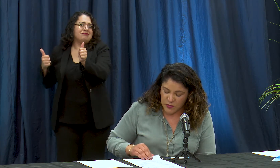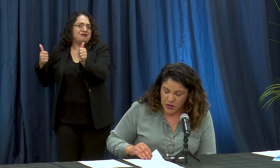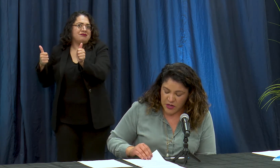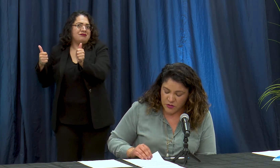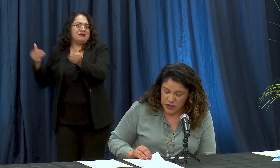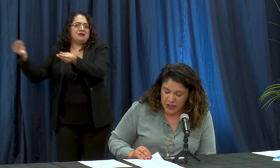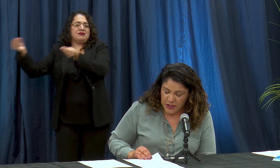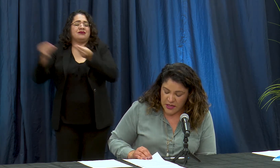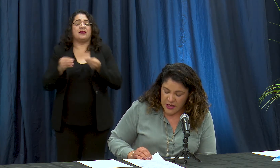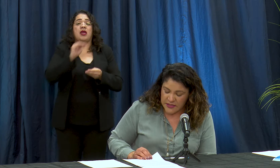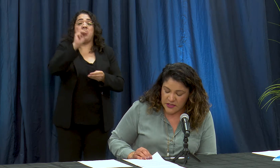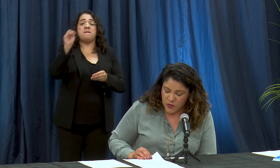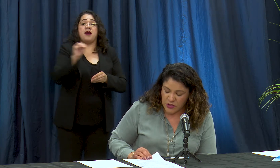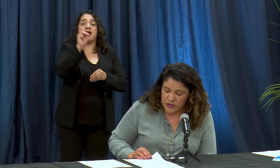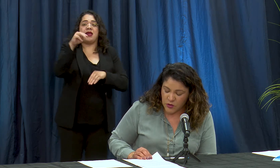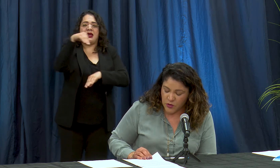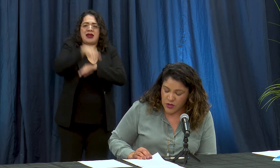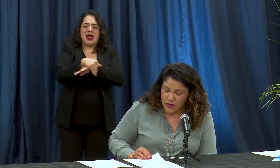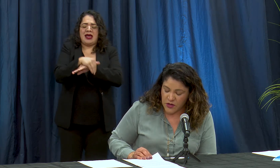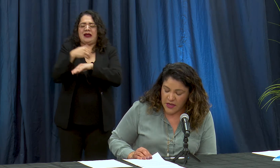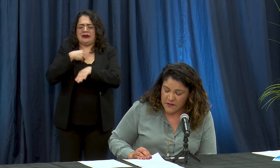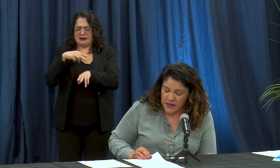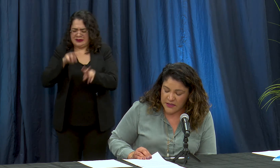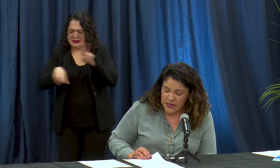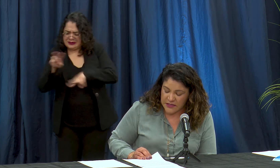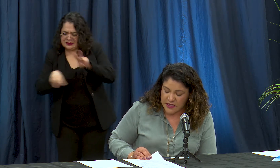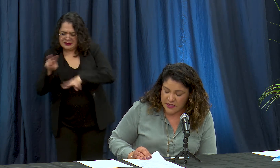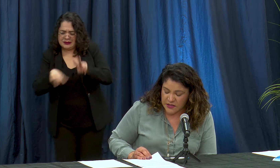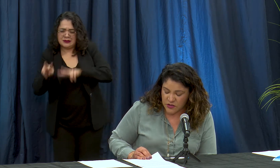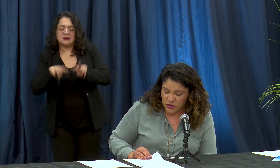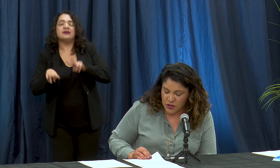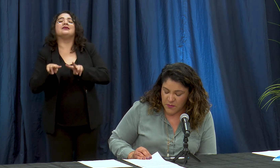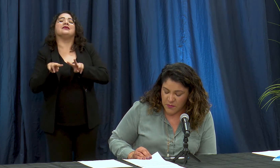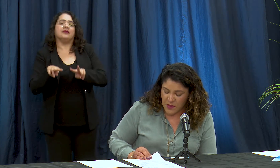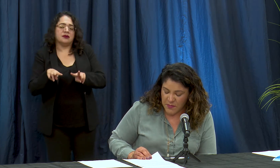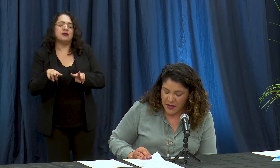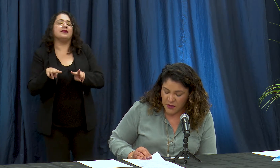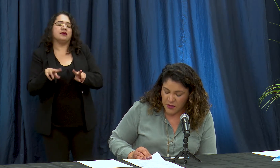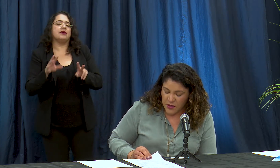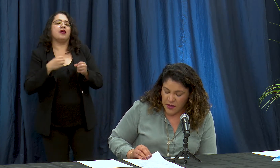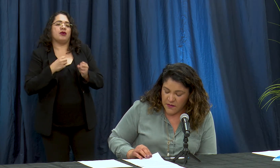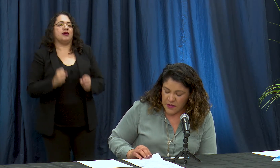por la noche estas muerte tsukuri aaron entre el tres ALDC Ocho de de mayo de